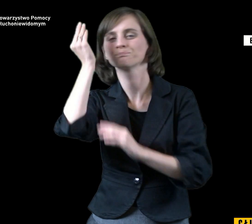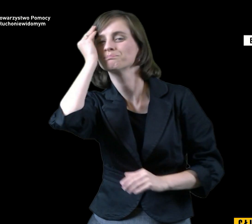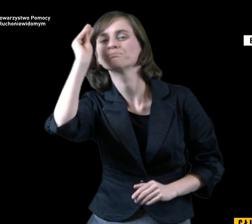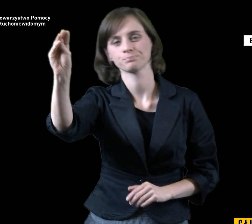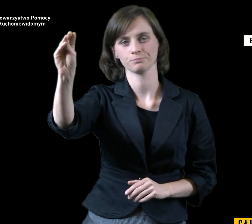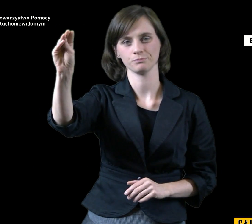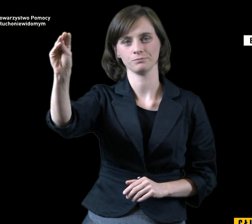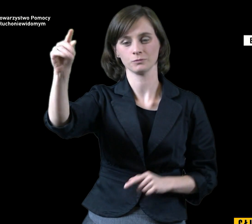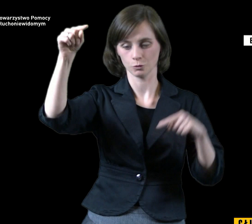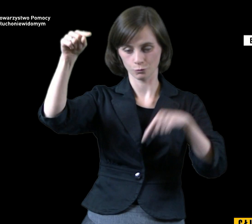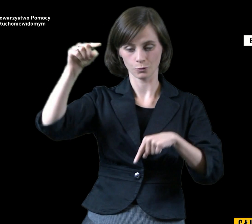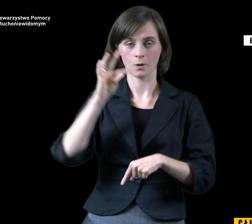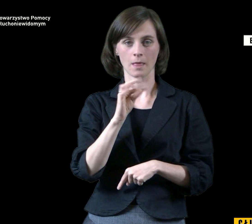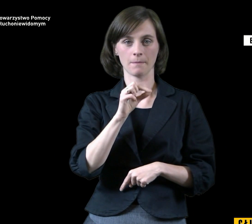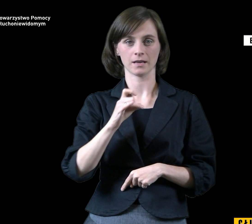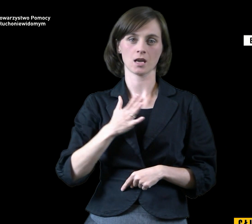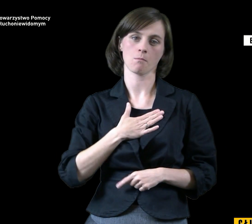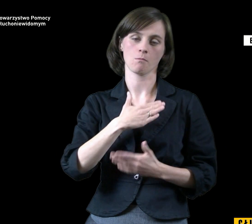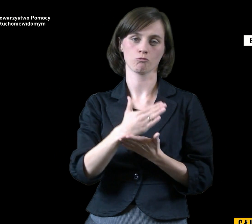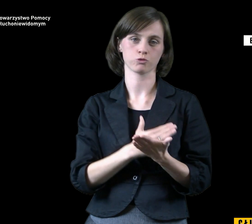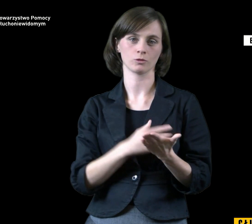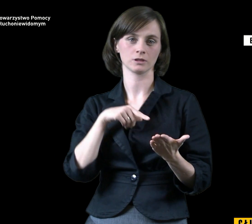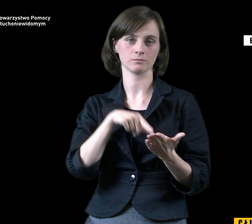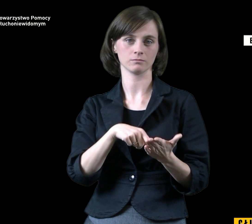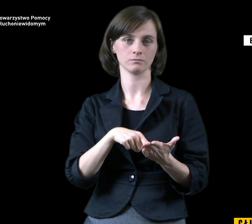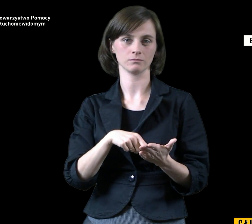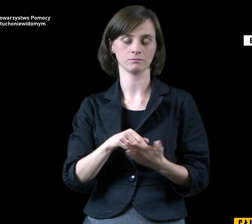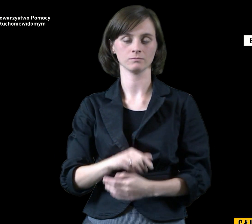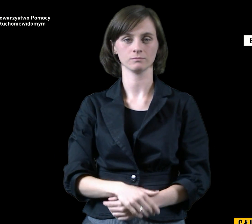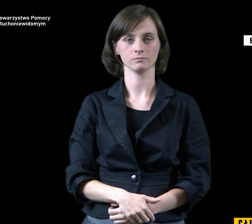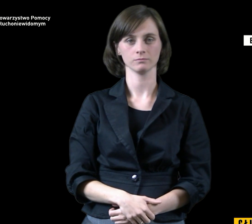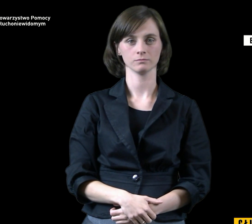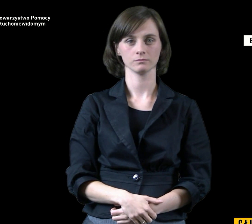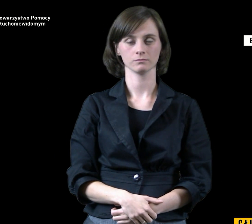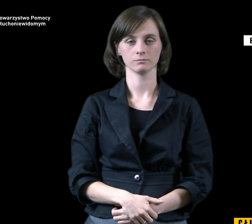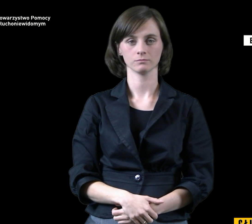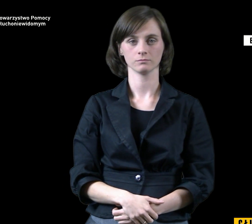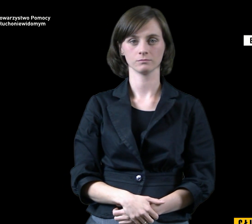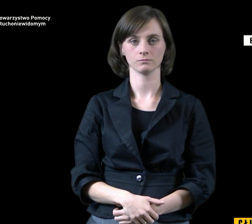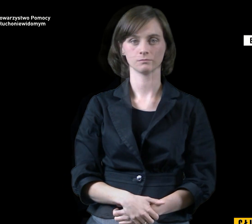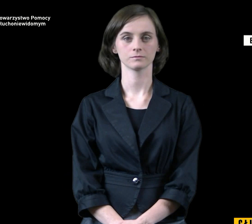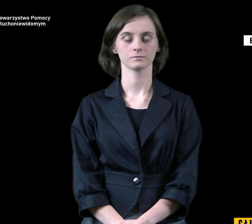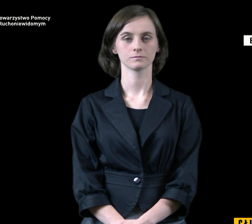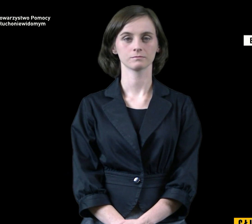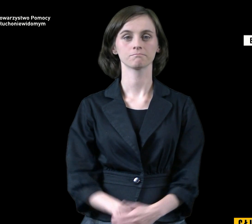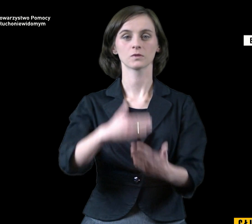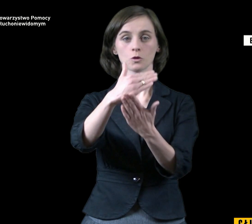to prosimy, żeby przekazali jej Państwo informację o naszym projekcie.